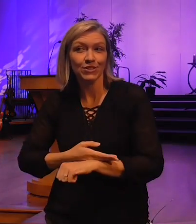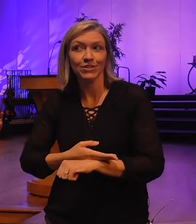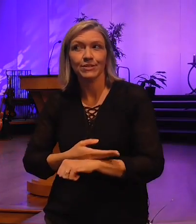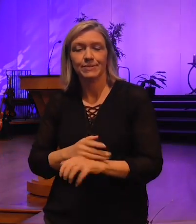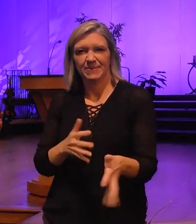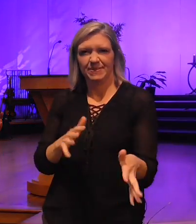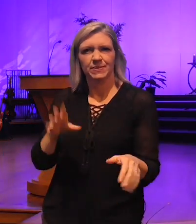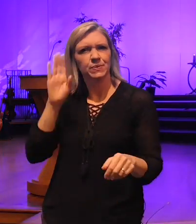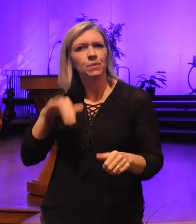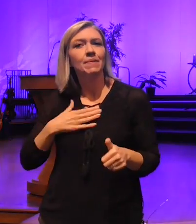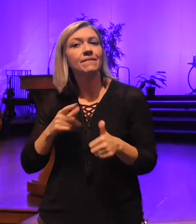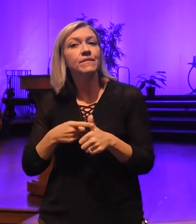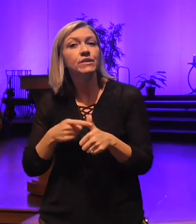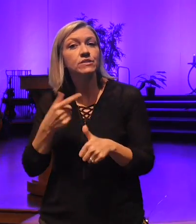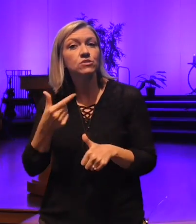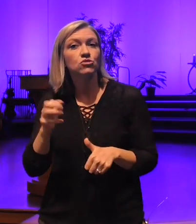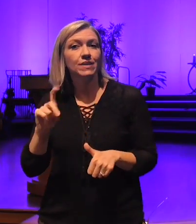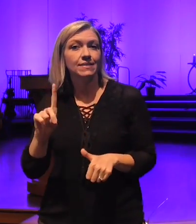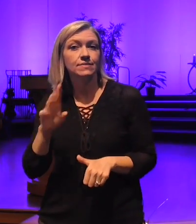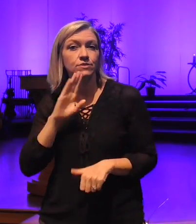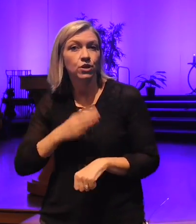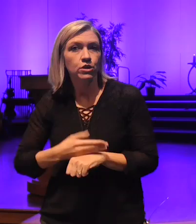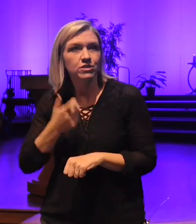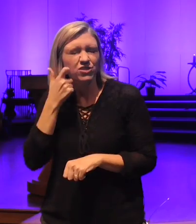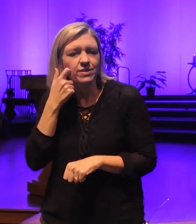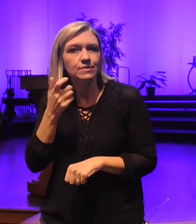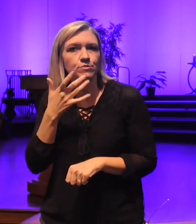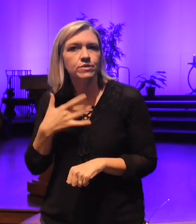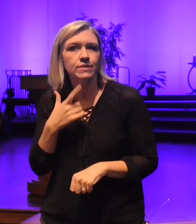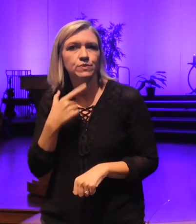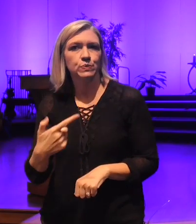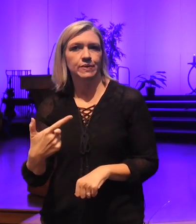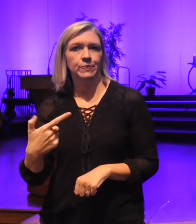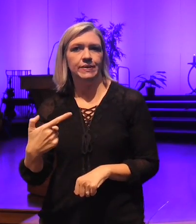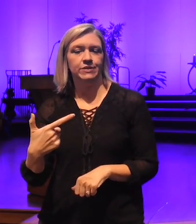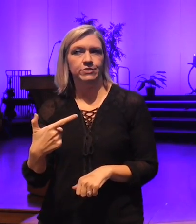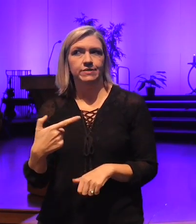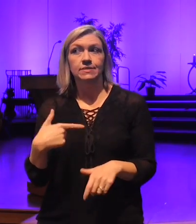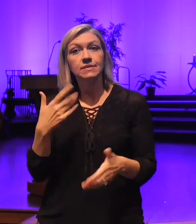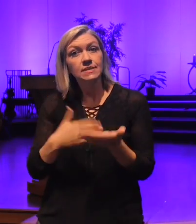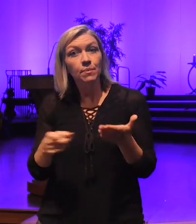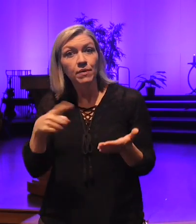primera nieta cumplió 21 años recién Rec, sí, algunos de ustedes recuerdan que la sostuve como un poco